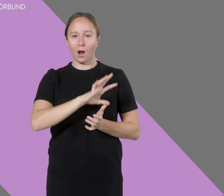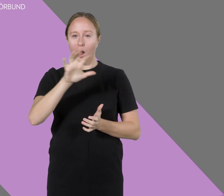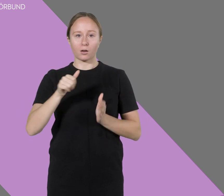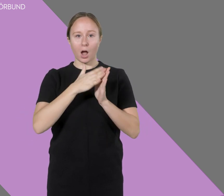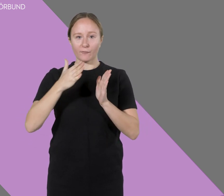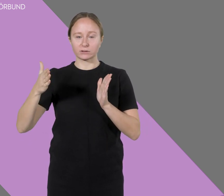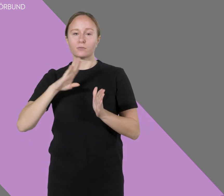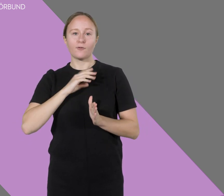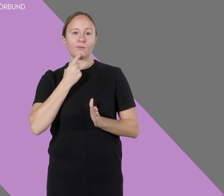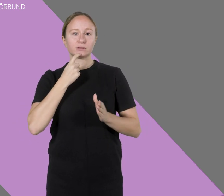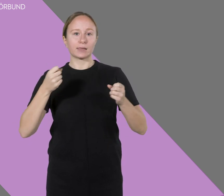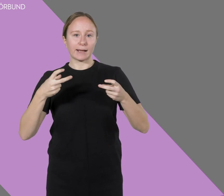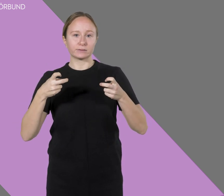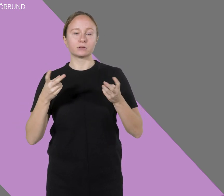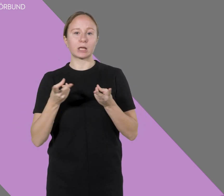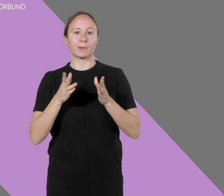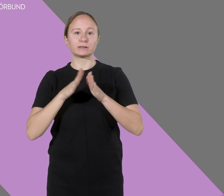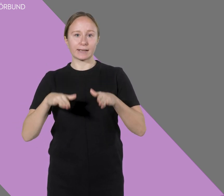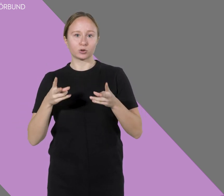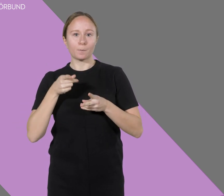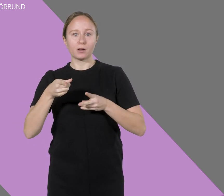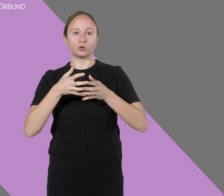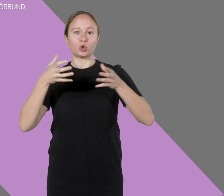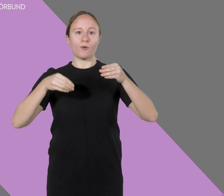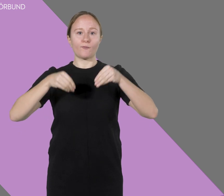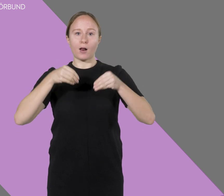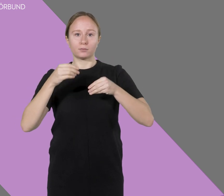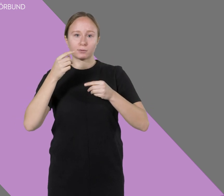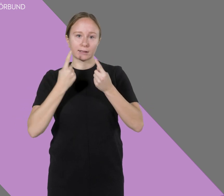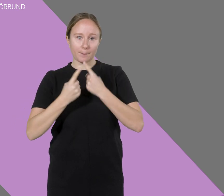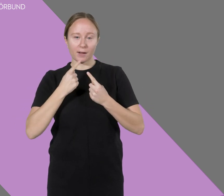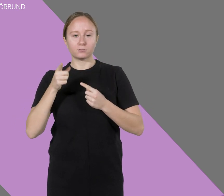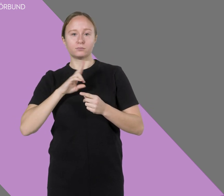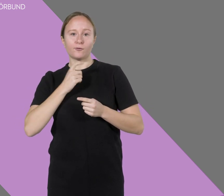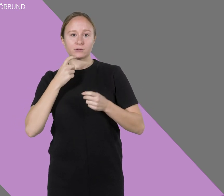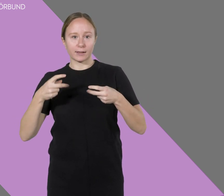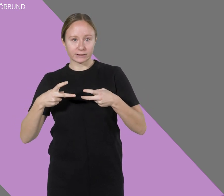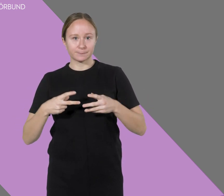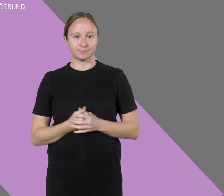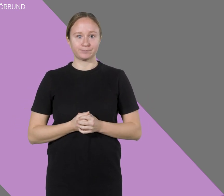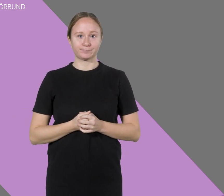Alla avsnitt har finsk text, på samma sätt som den stora valdebatten.